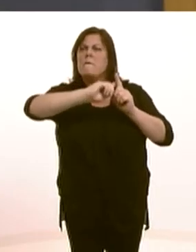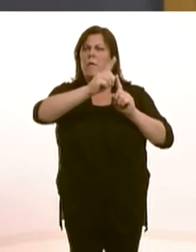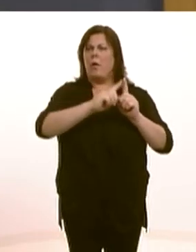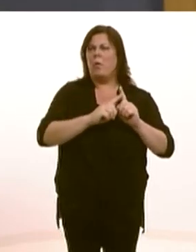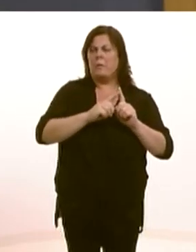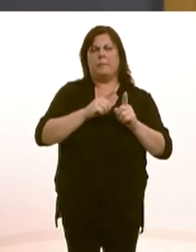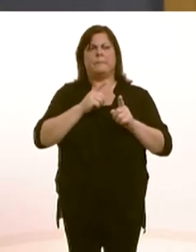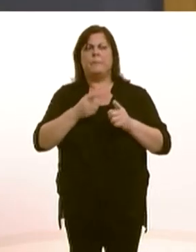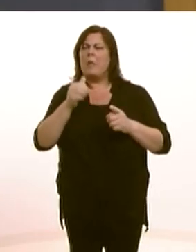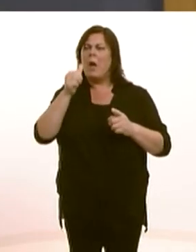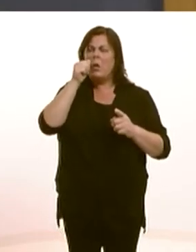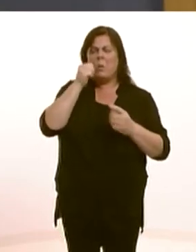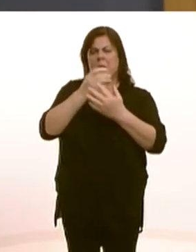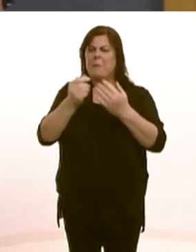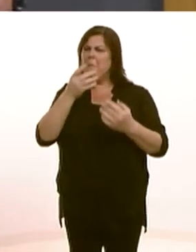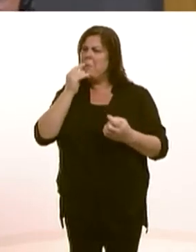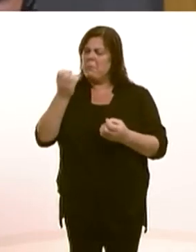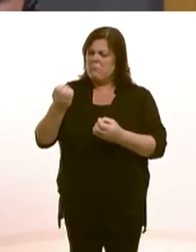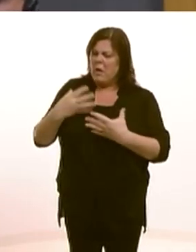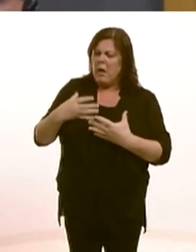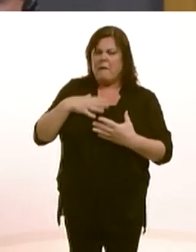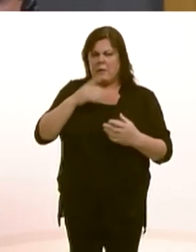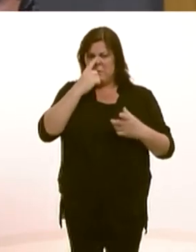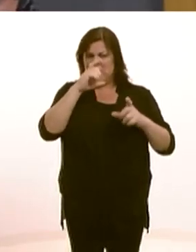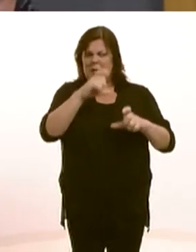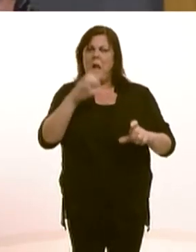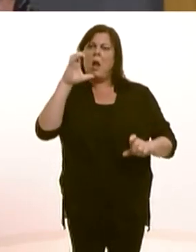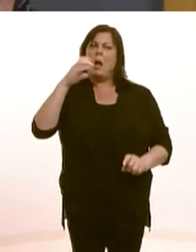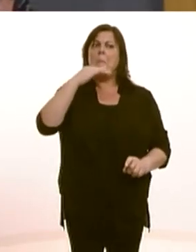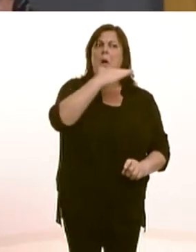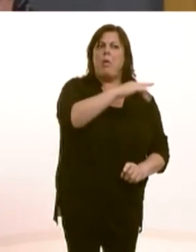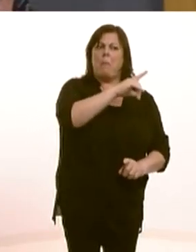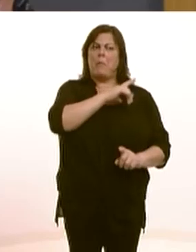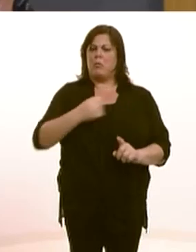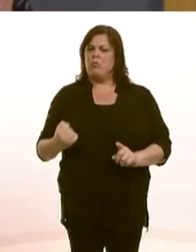eu bod nhw wedi cyrraedd ar y trÍn yn rhy hwyr i gael y bws cyswllt nÙl i Aberystwyth.